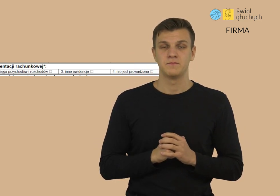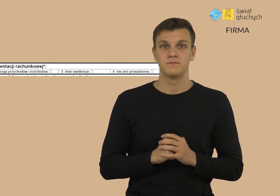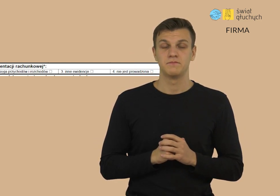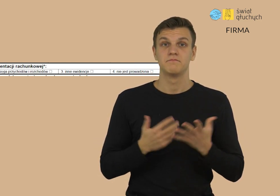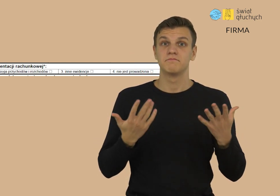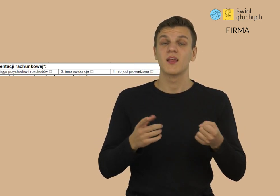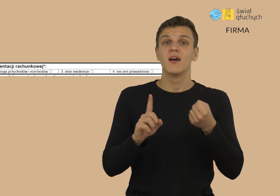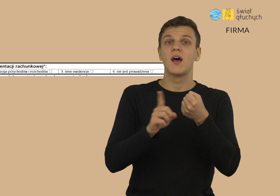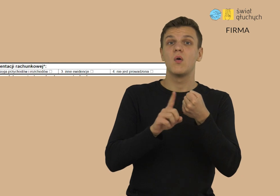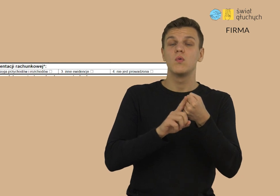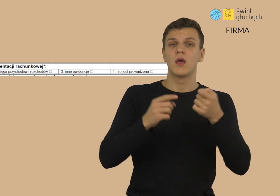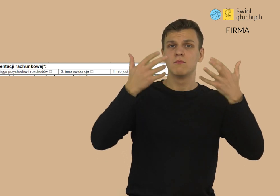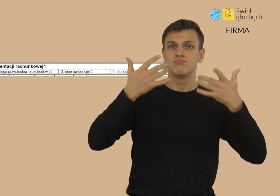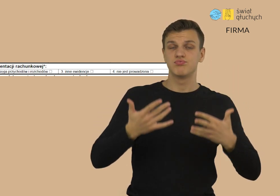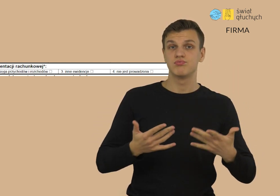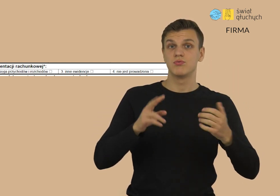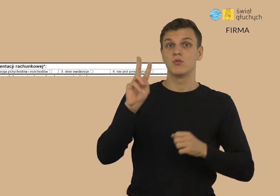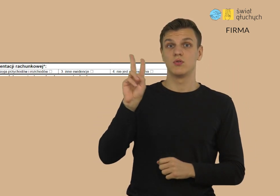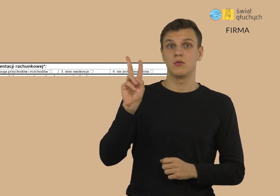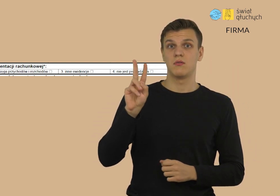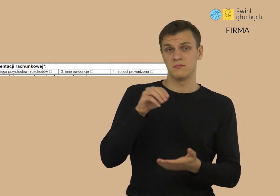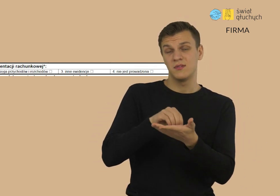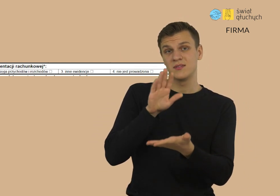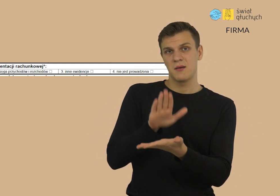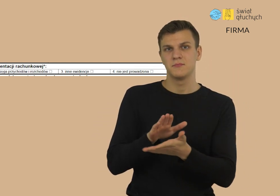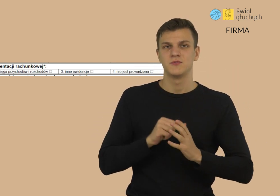Kto będzie prowadził dokumentację,